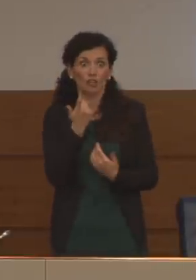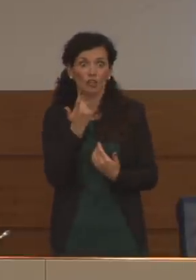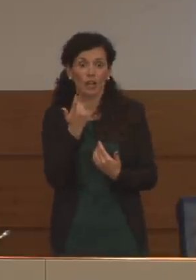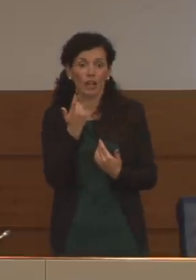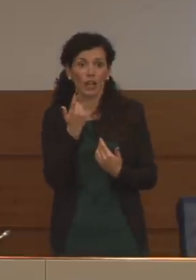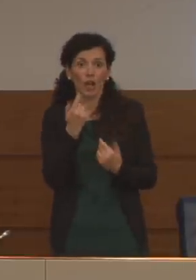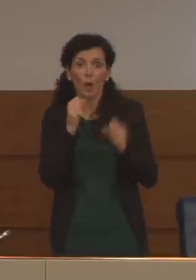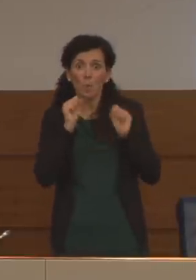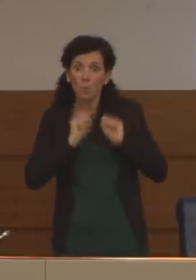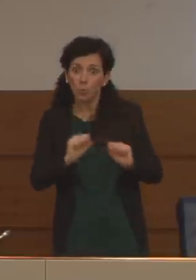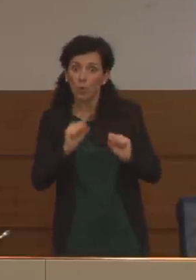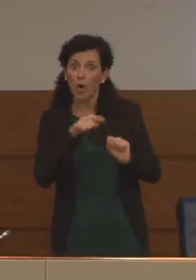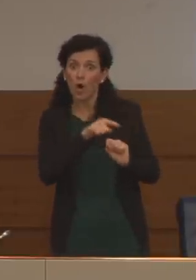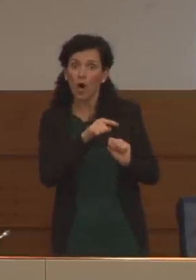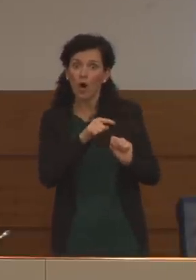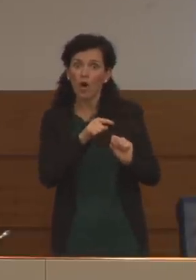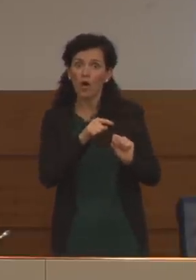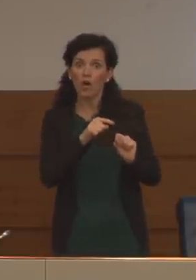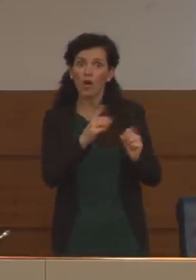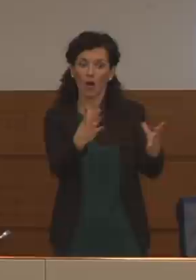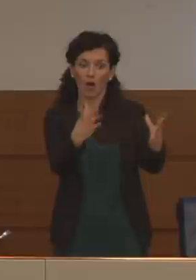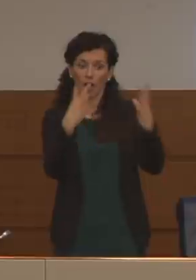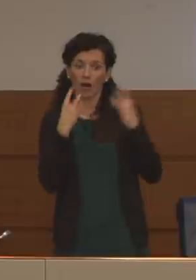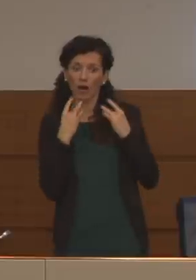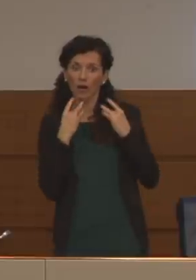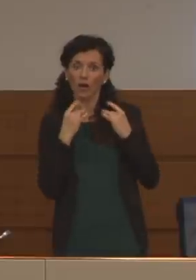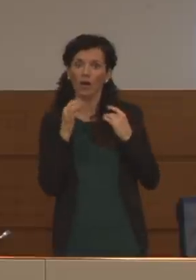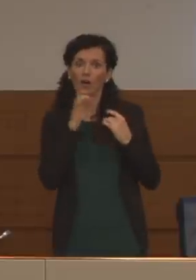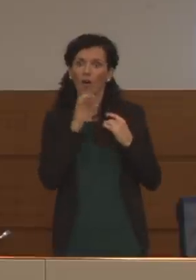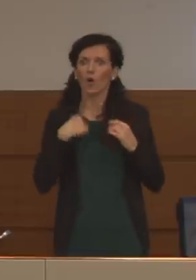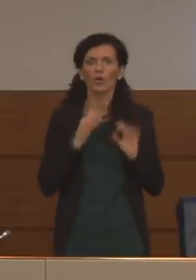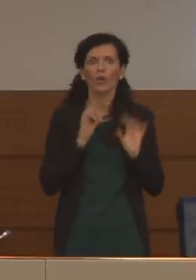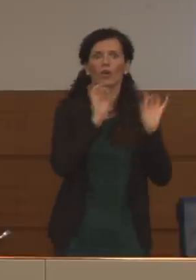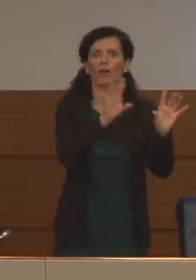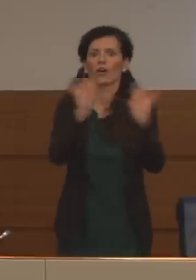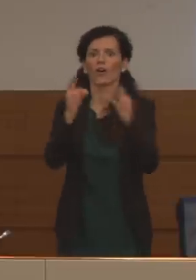trasmettere potenzialmente anche delle goccioline